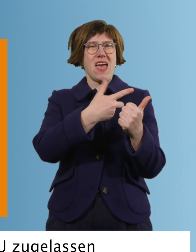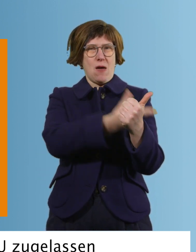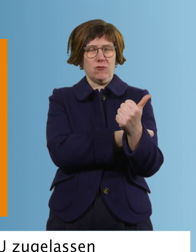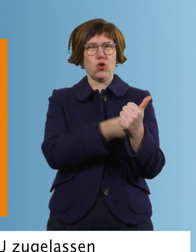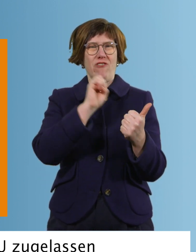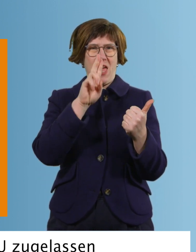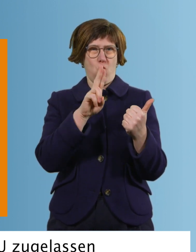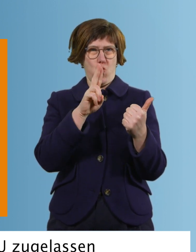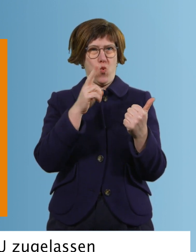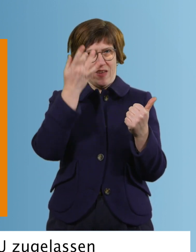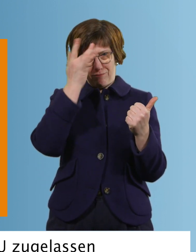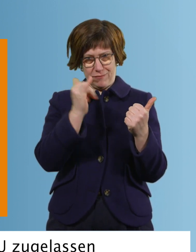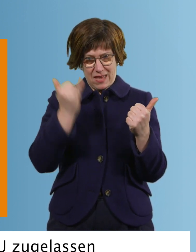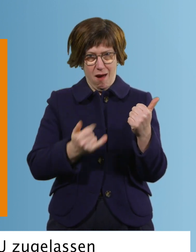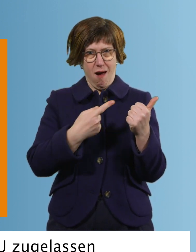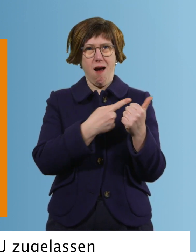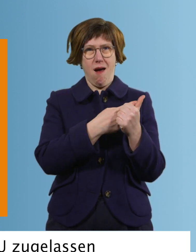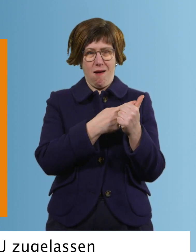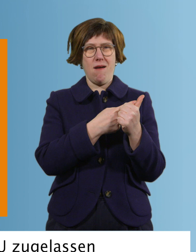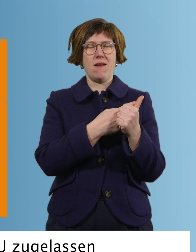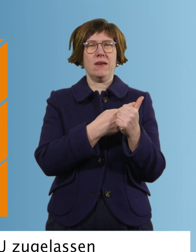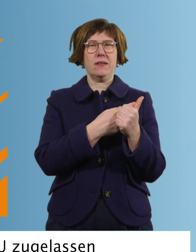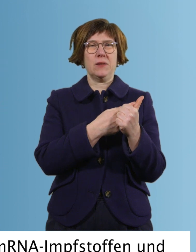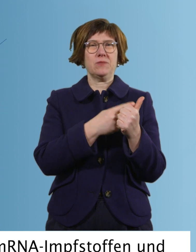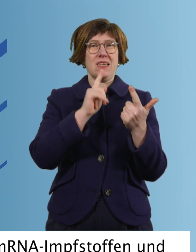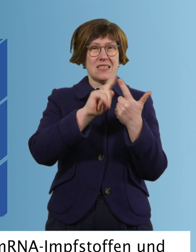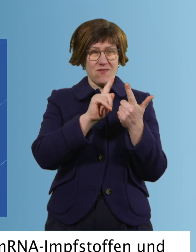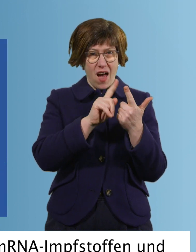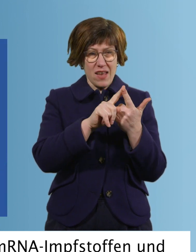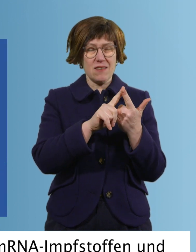Neuer Impfstoff in der EU zugelassen 2.